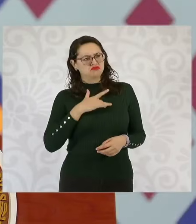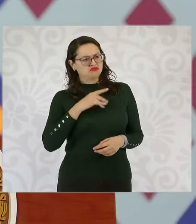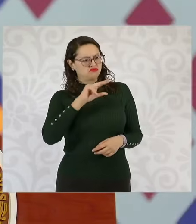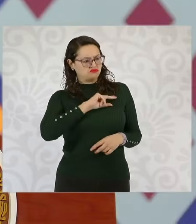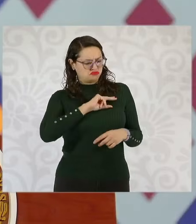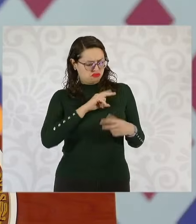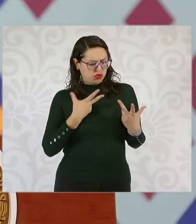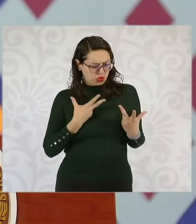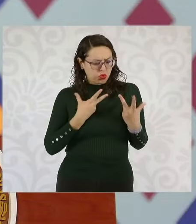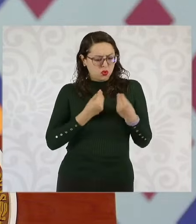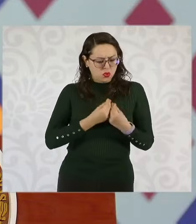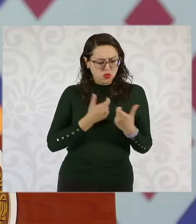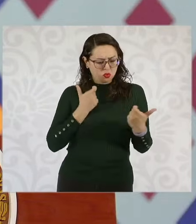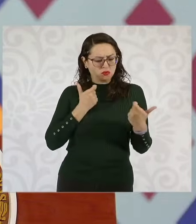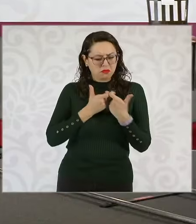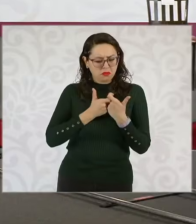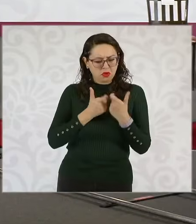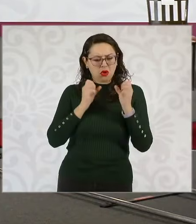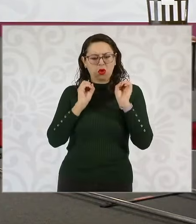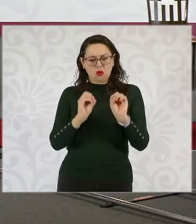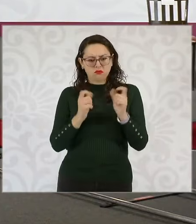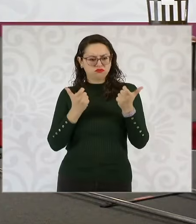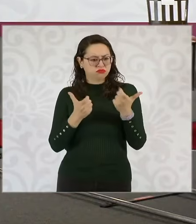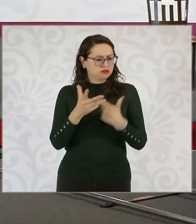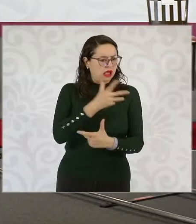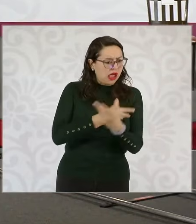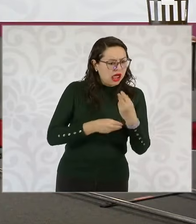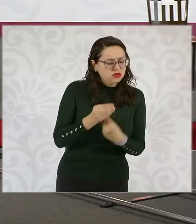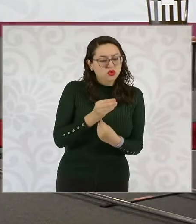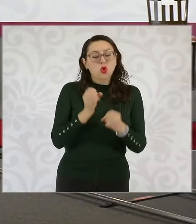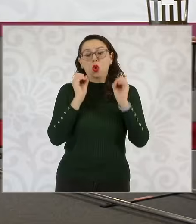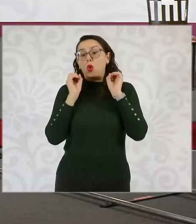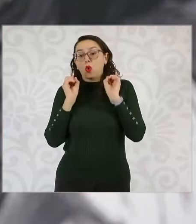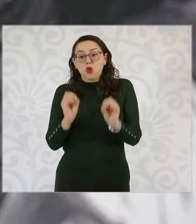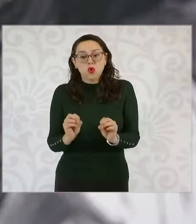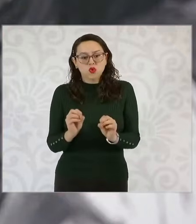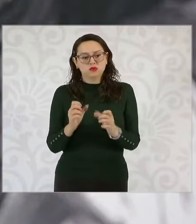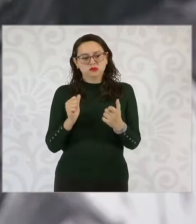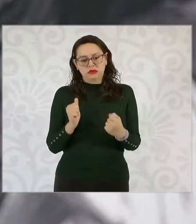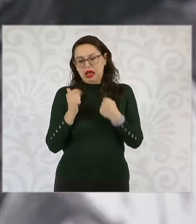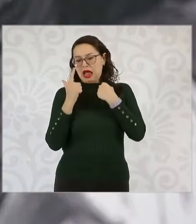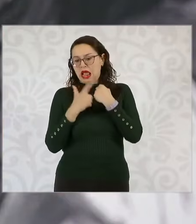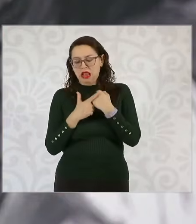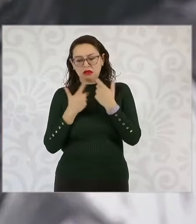es factible también compartir costos o o por condiciones técnicas extremas por ejemplo en aguas